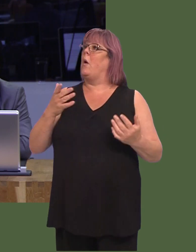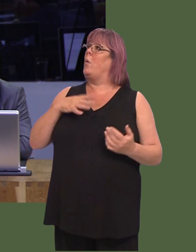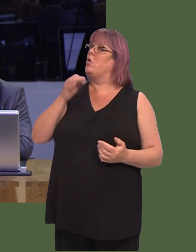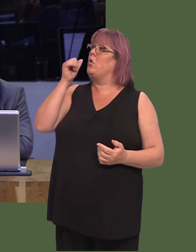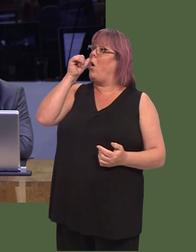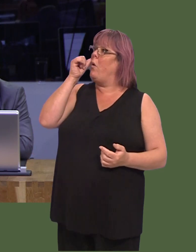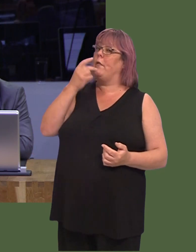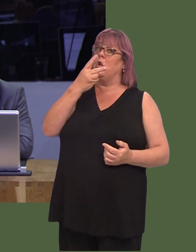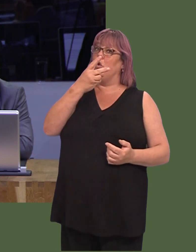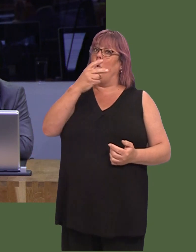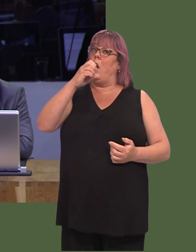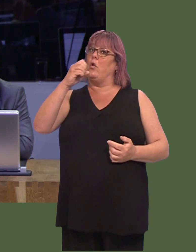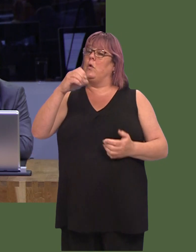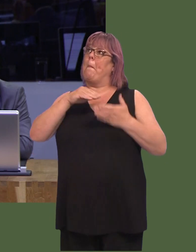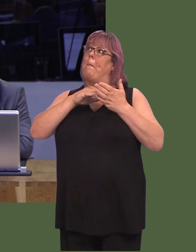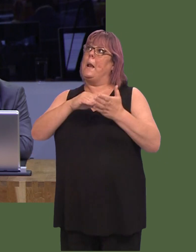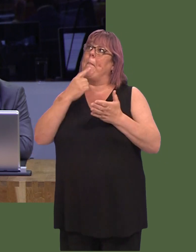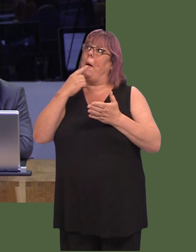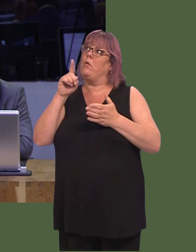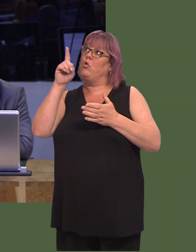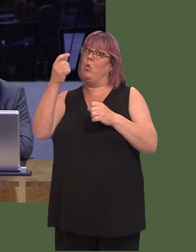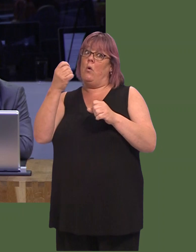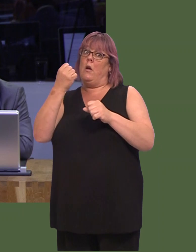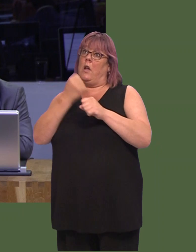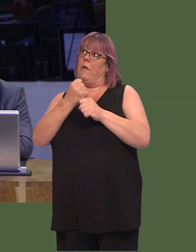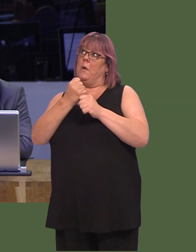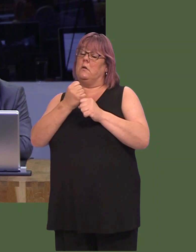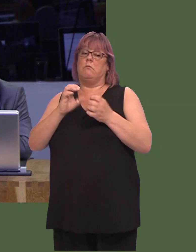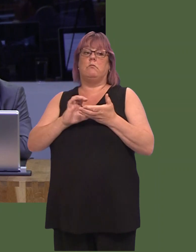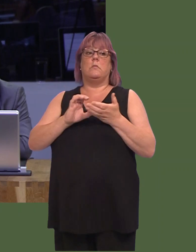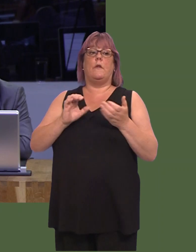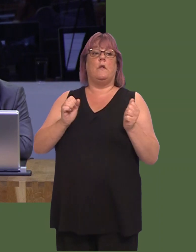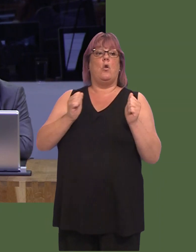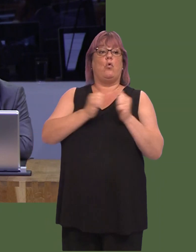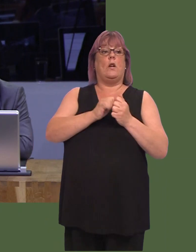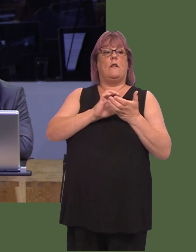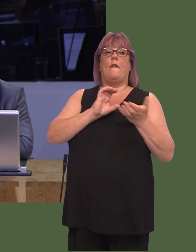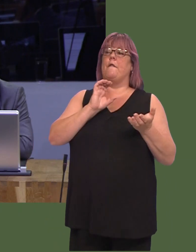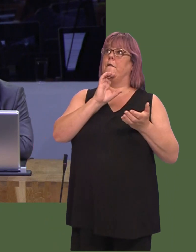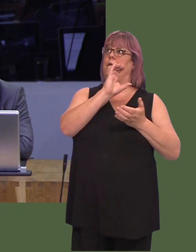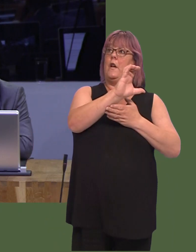i gefnogi un cynllun penodol ar gyfer y morlyn llanw ym mae Abertawe nawr ar gael ar gyfer